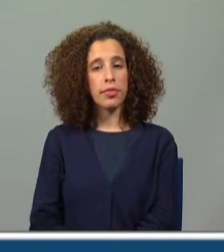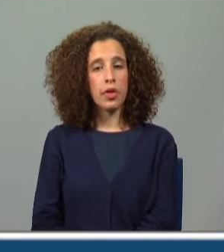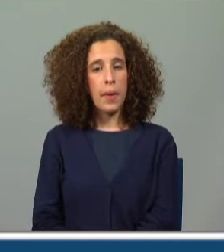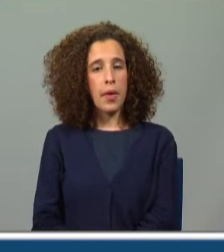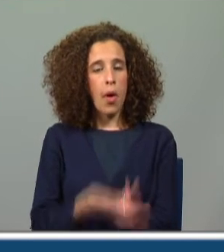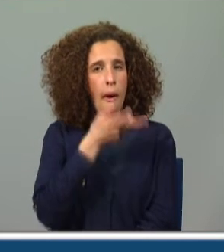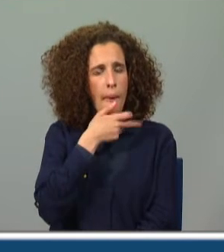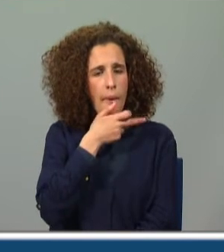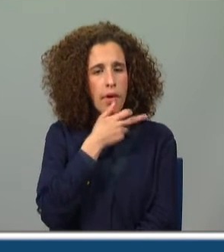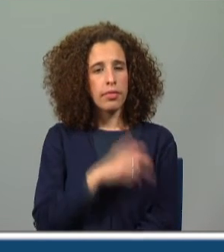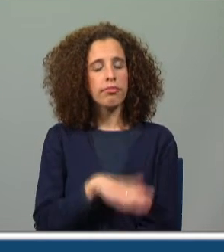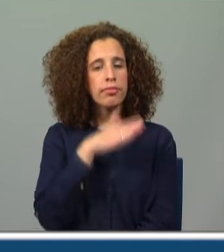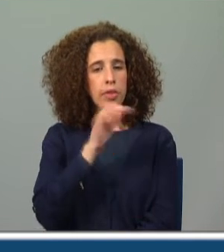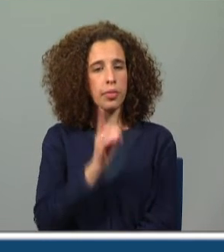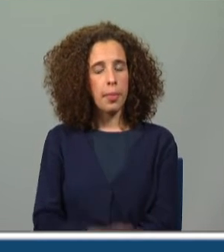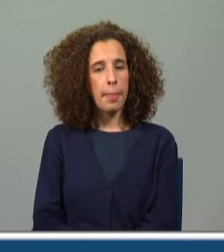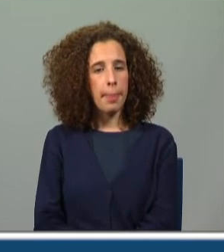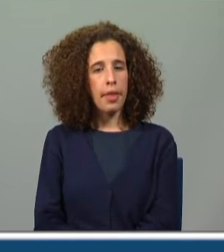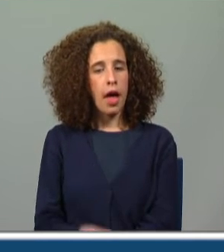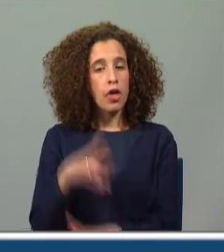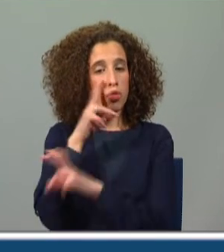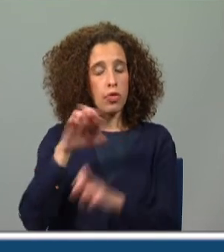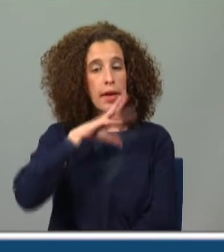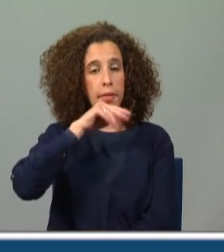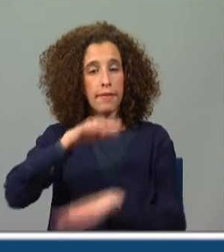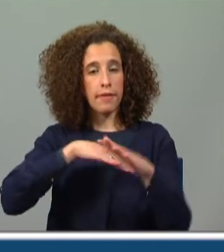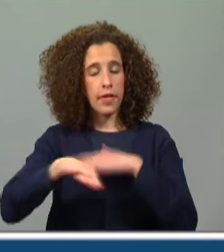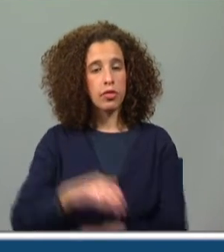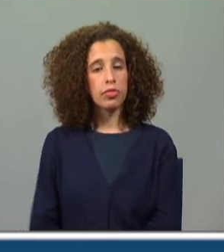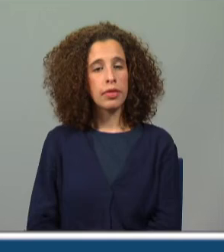horrorizada descoberta que a mãe fez ao sentimento 嚇壞了發現母親對這種感覺所做的